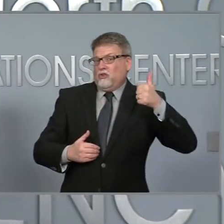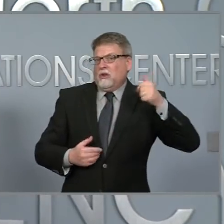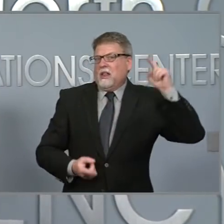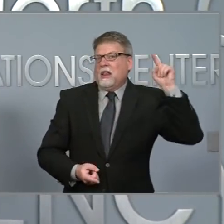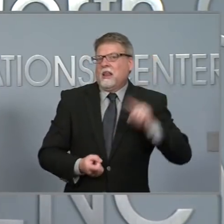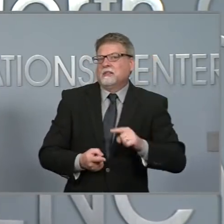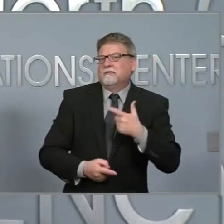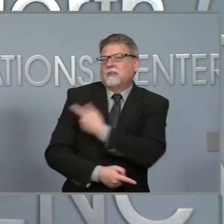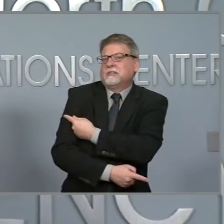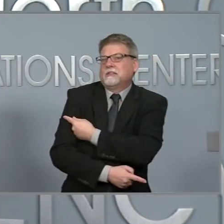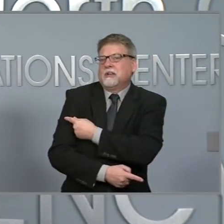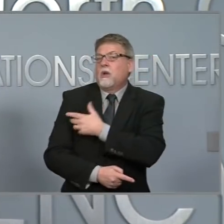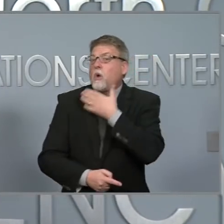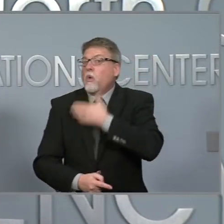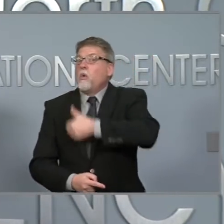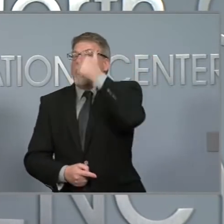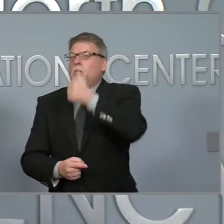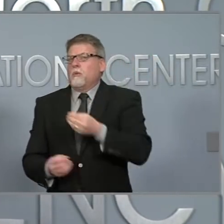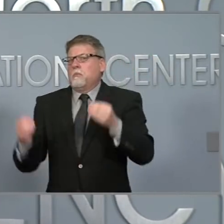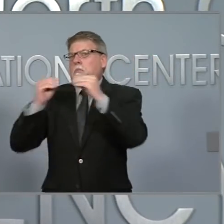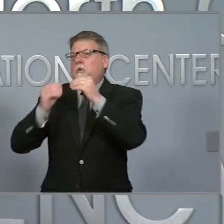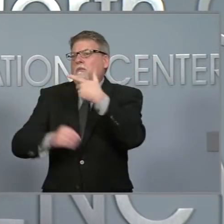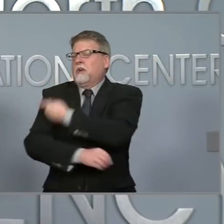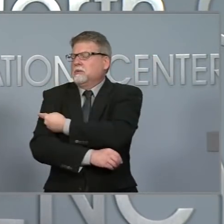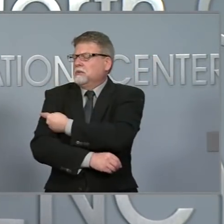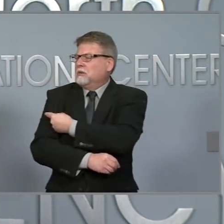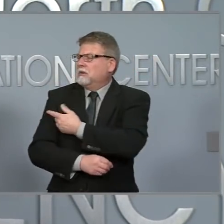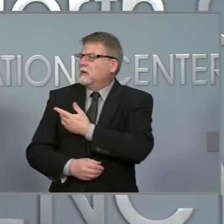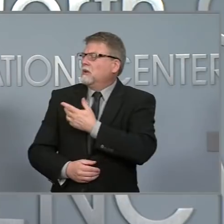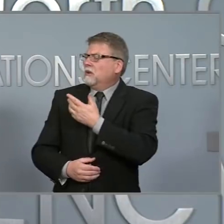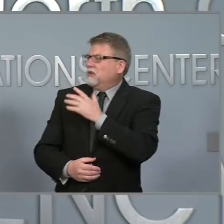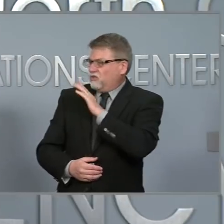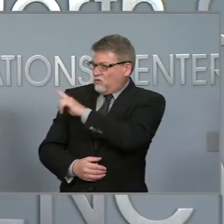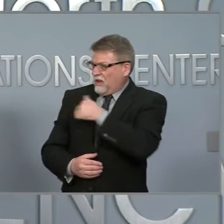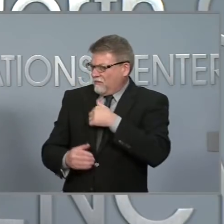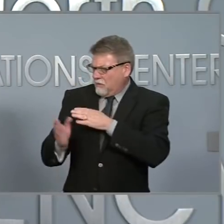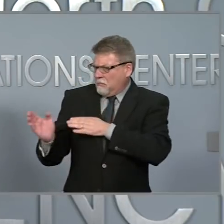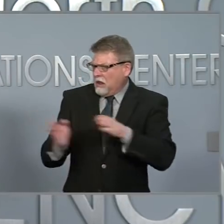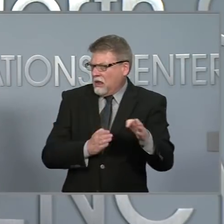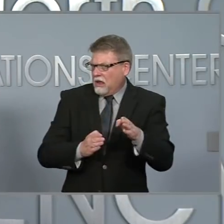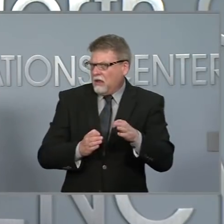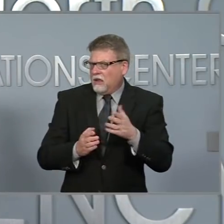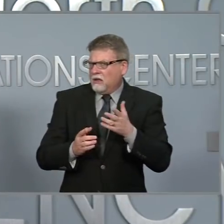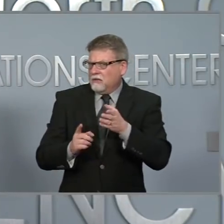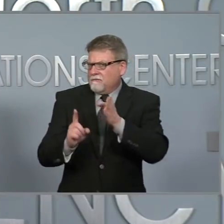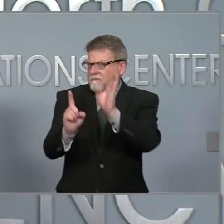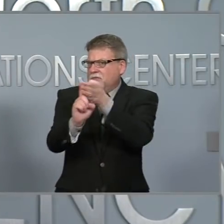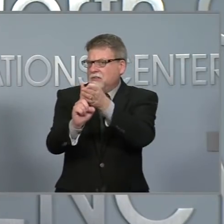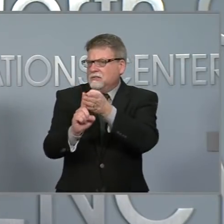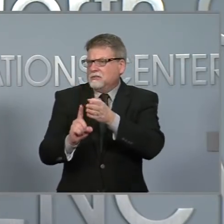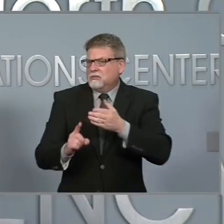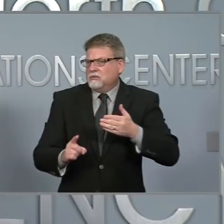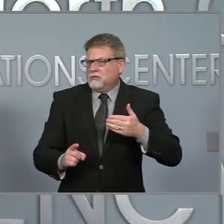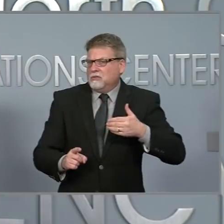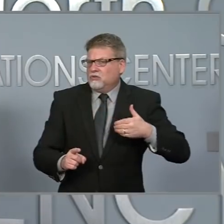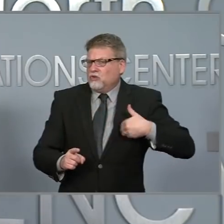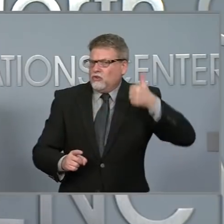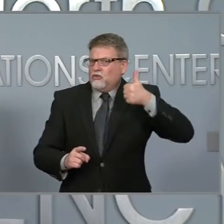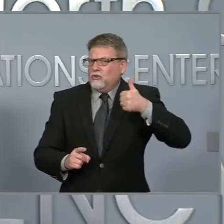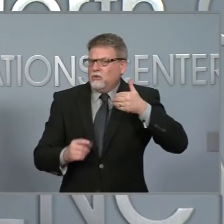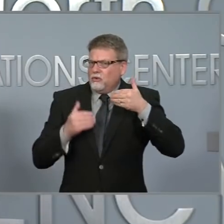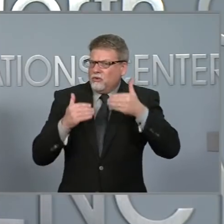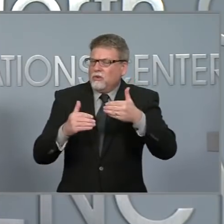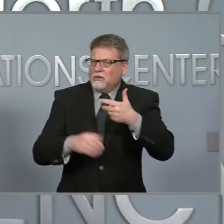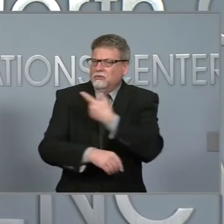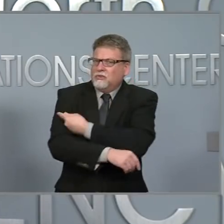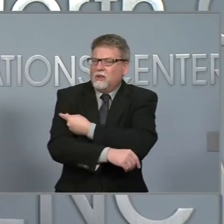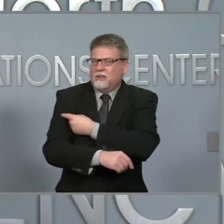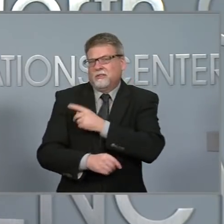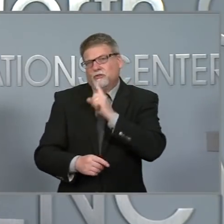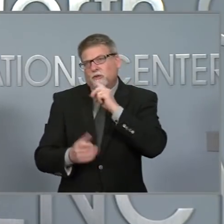las láminas de los datos y las